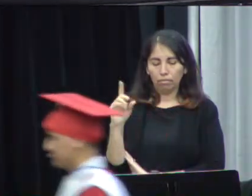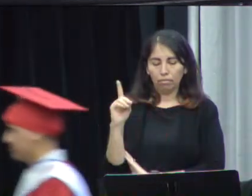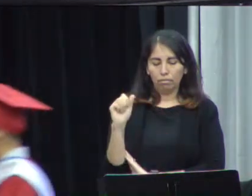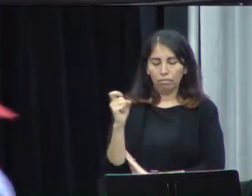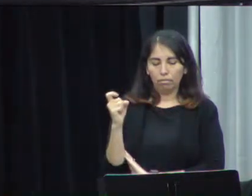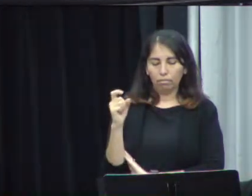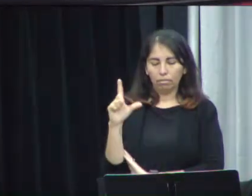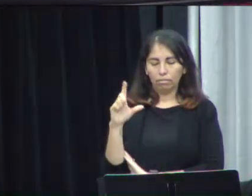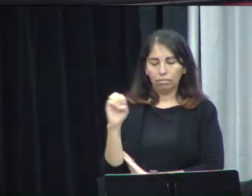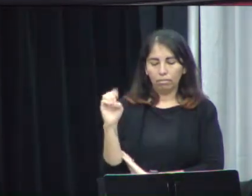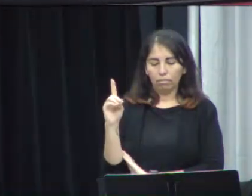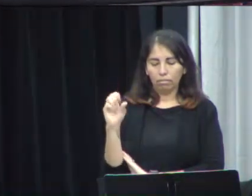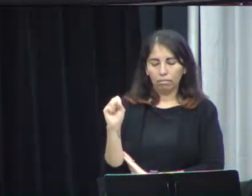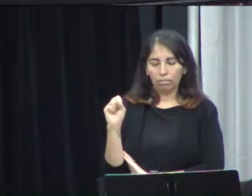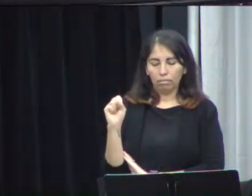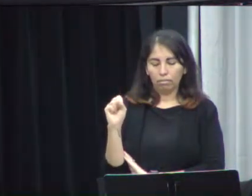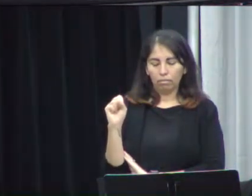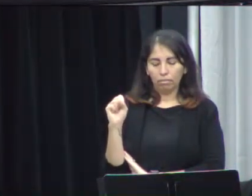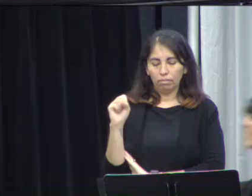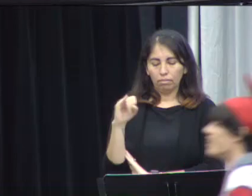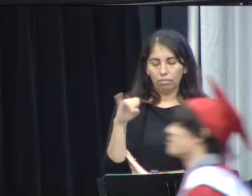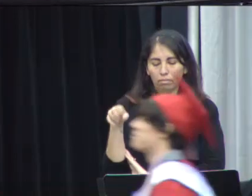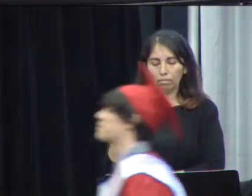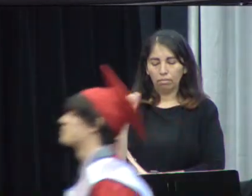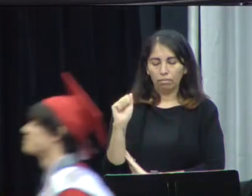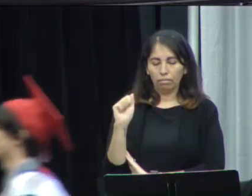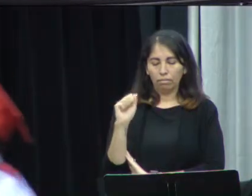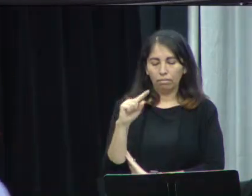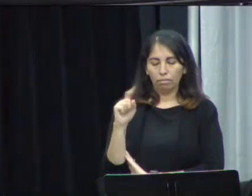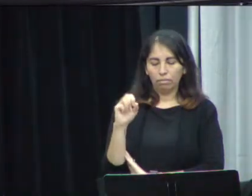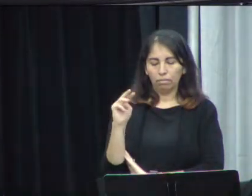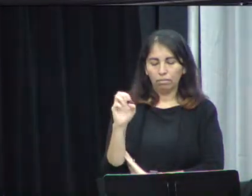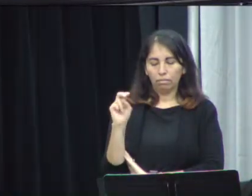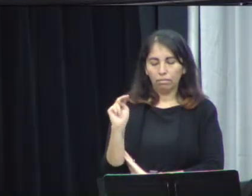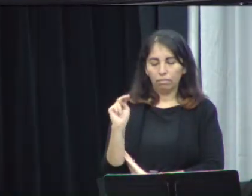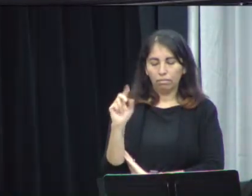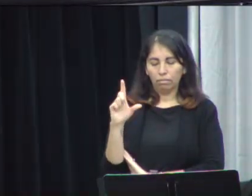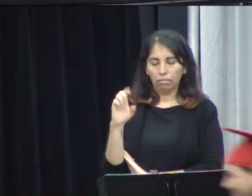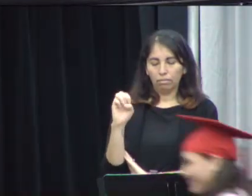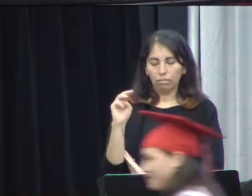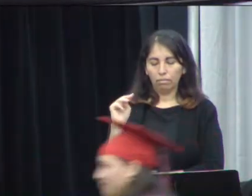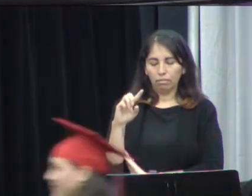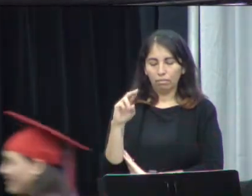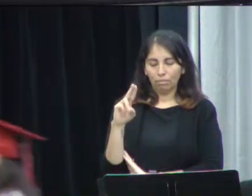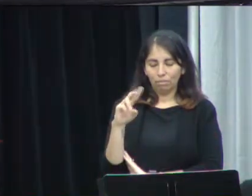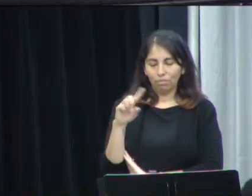Dax Leeds. (audience applauds) Jasmine Lemoz-Savayos.